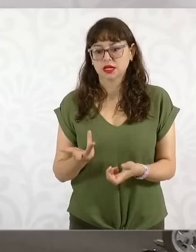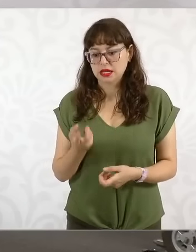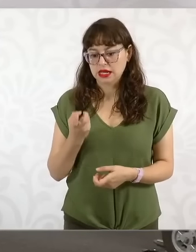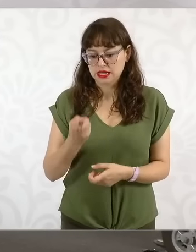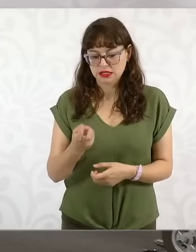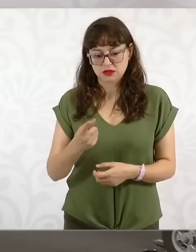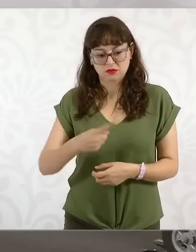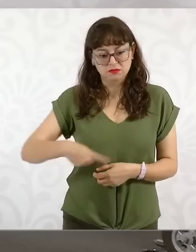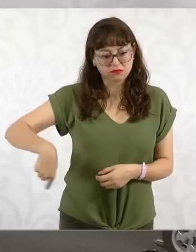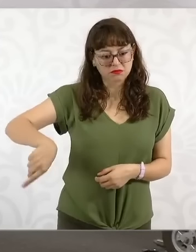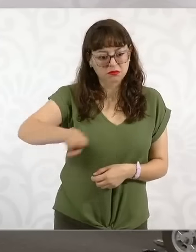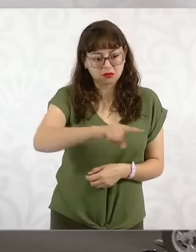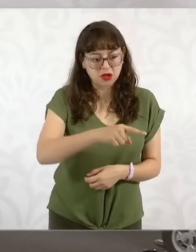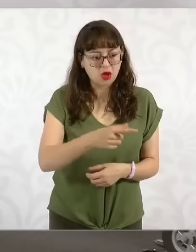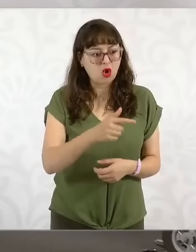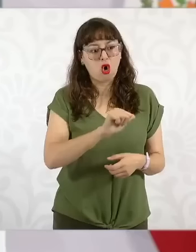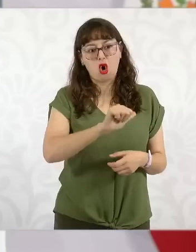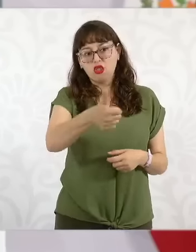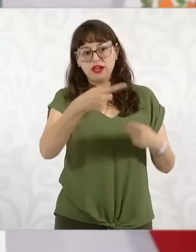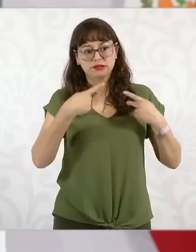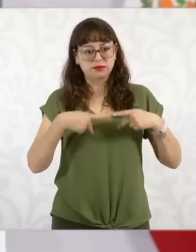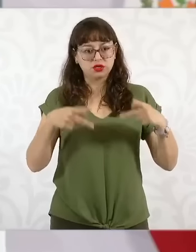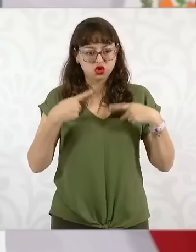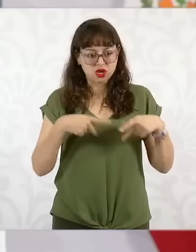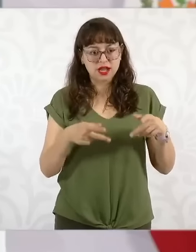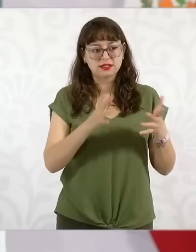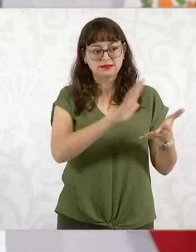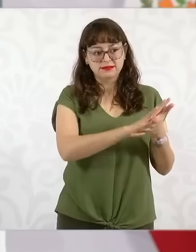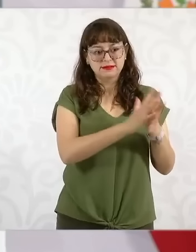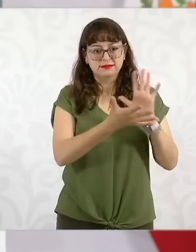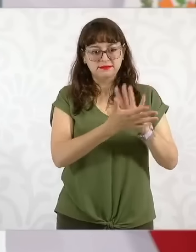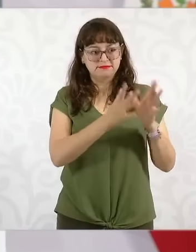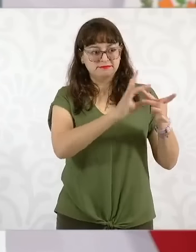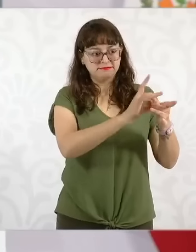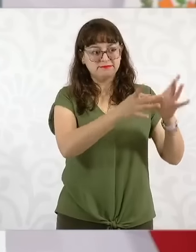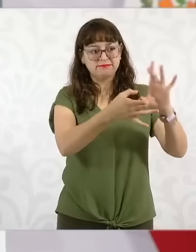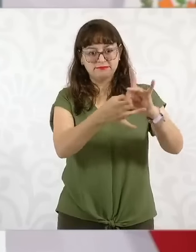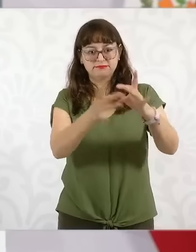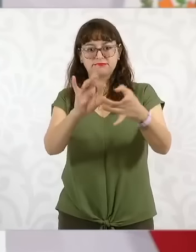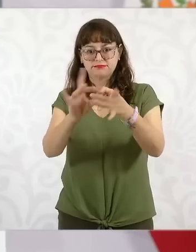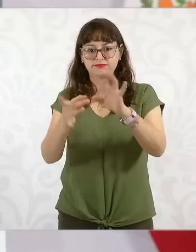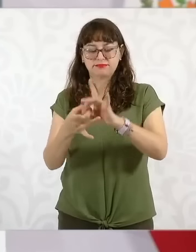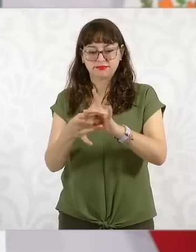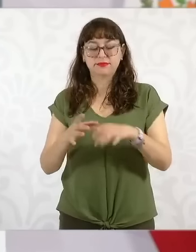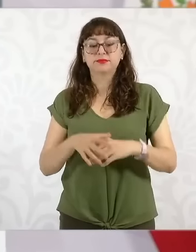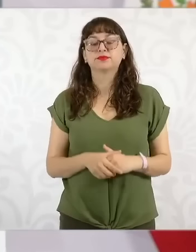técnico sobre diversos objetivos prioritarios vinculados con esta organización criminal. Con